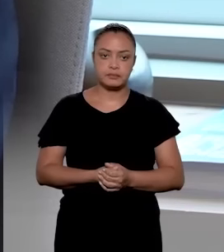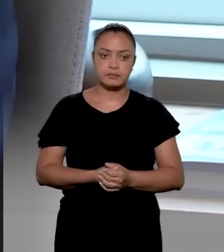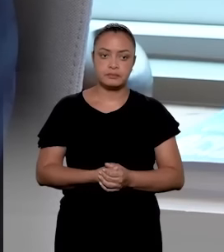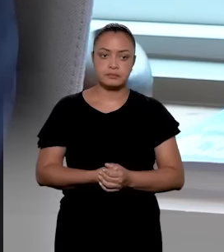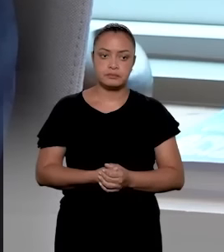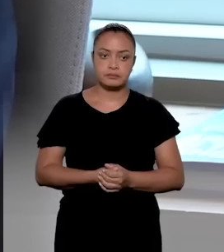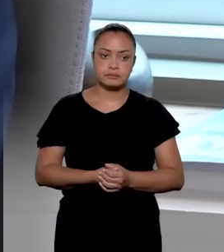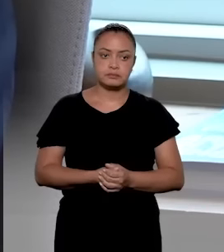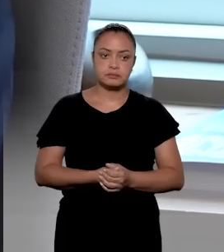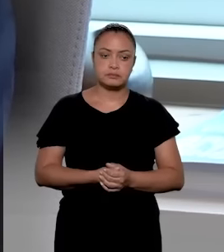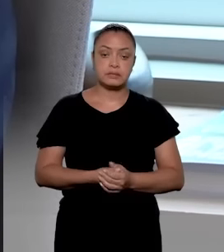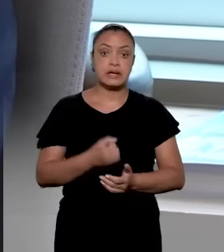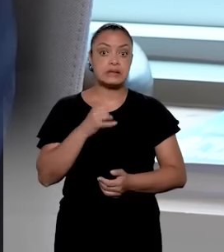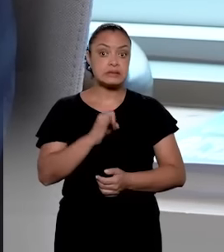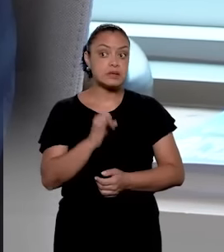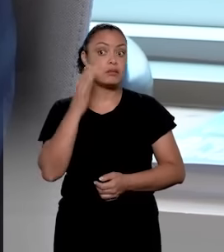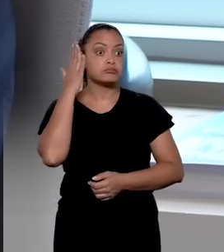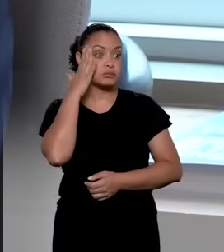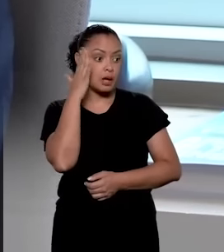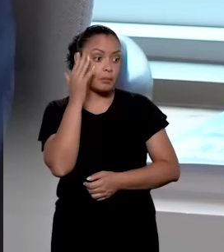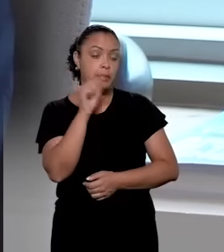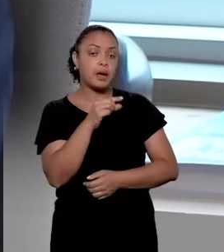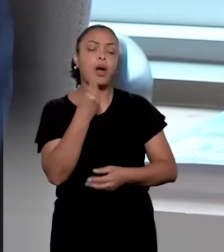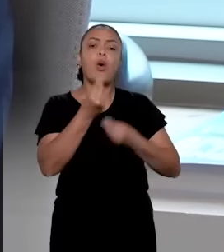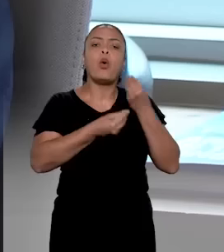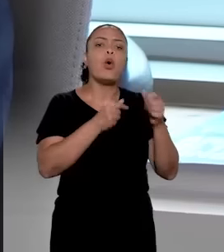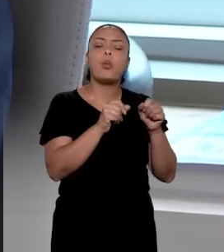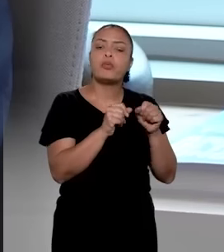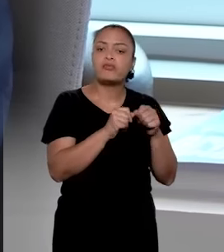era a Integração Lavoura Pecuária Floresta. Quando tinham a informação sobre o que era,